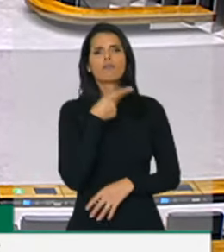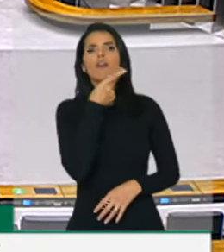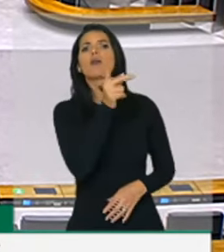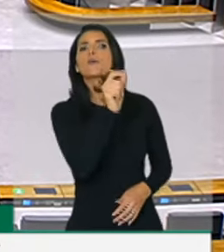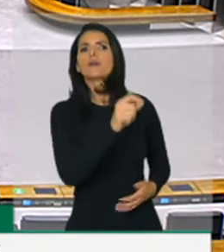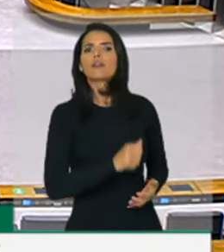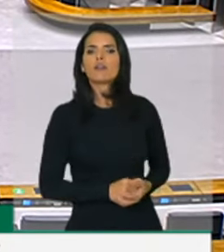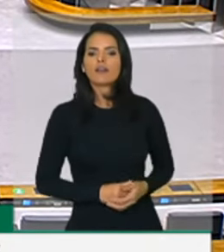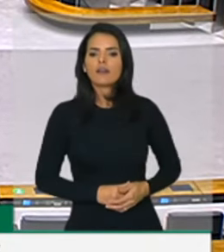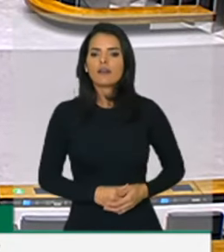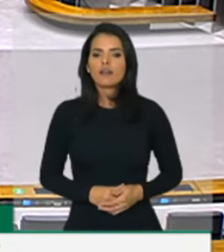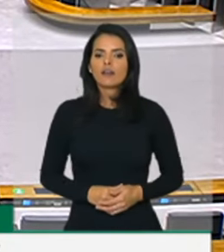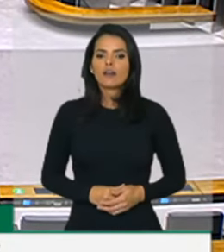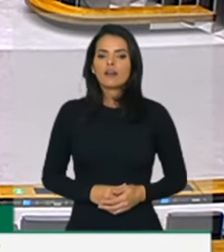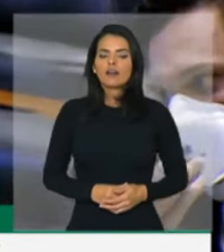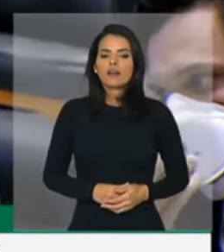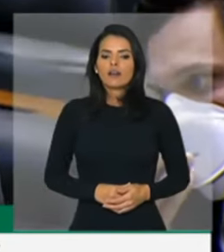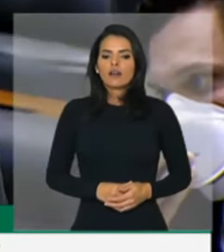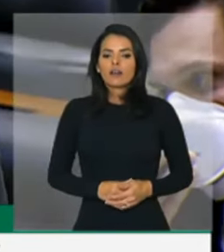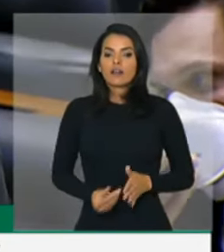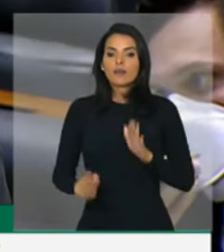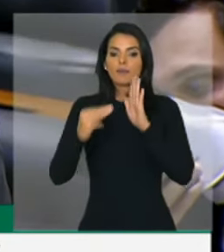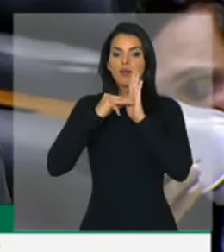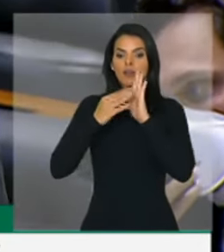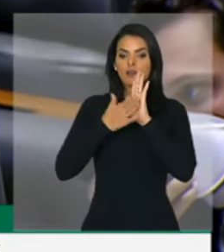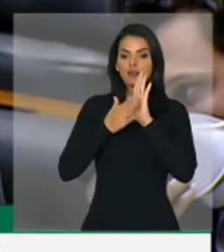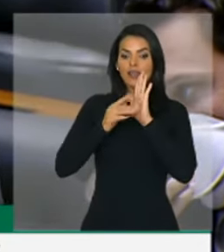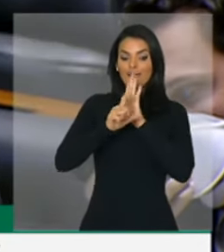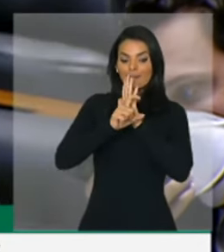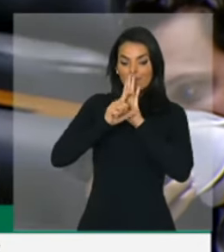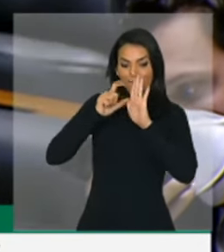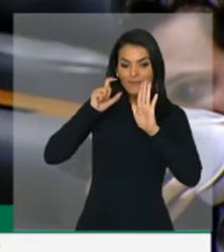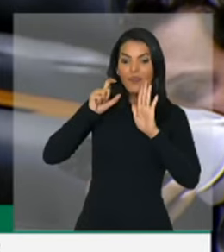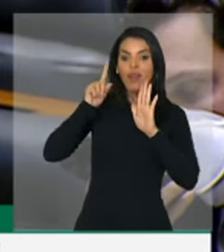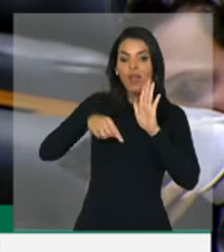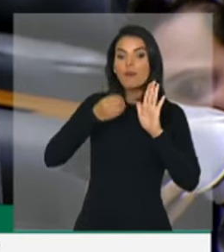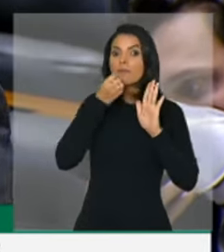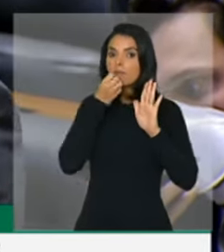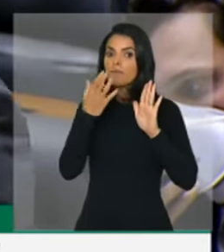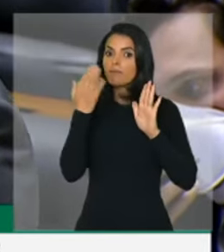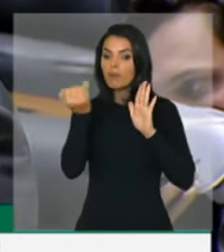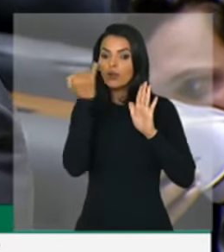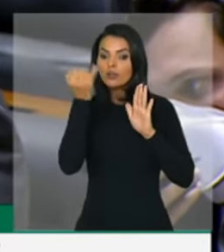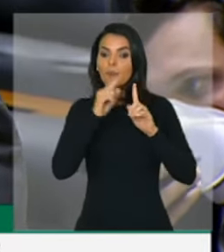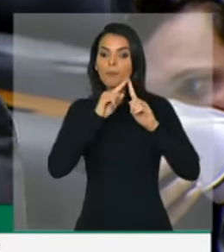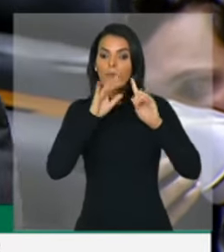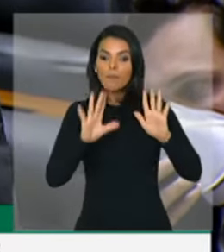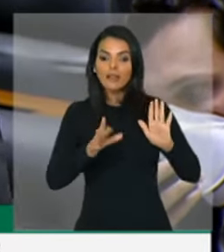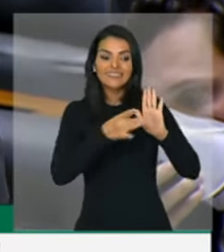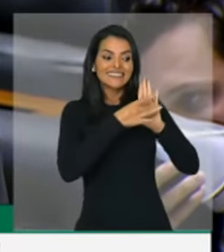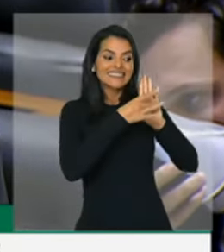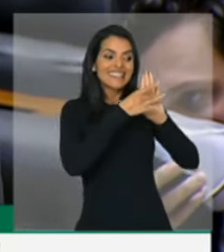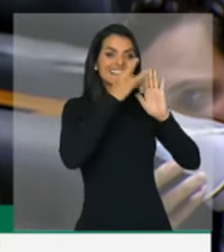ORIENTA O PROGRESSISTAS? -- [DEPUTADO]: PRESIDENTE, O PROGRESSISTA ORIENTA NÃO, E DIZER QUE PARTE DA INDICAÇÃO DA DE EMENDA É MERETÓRIA DO DESTAQUE. SÓ QUE ESTÁ CLARO NO TEXTO QUEM VAI COLOCAR O